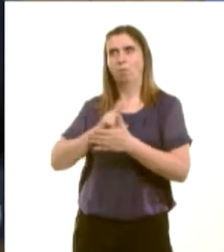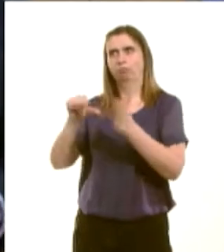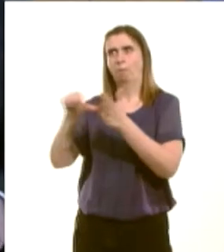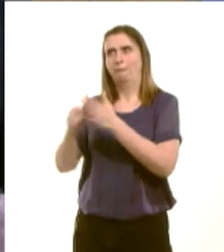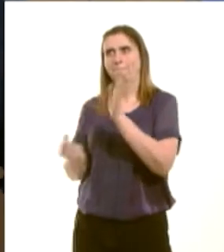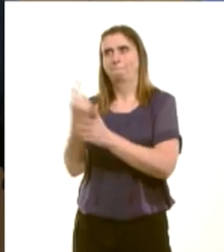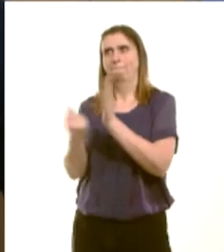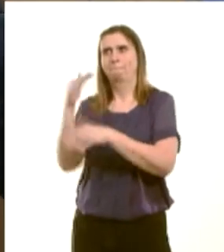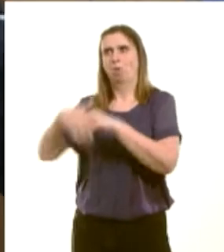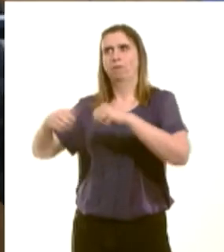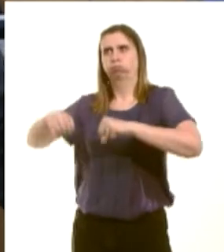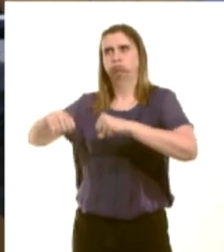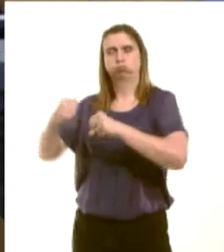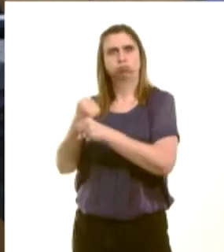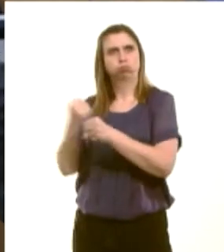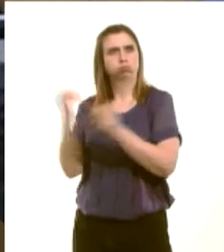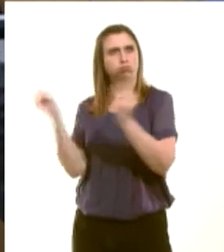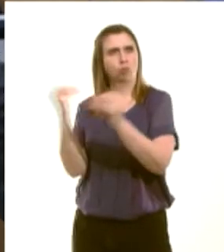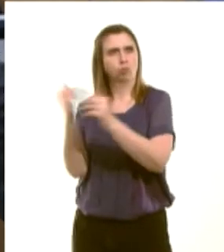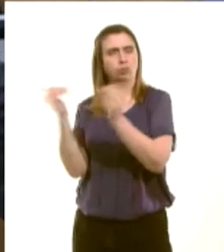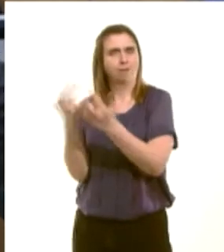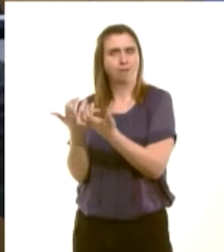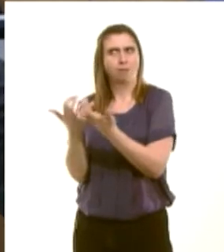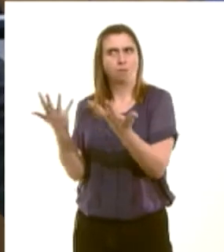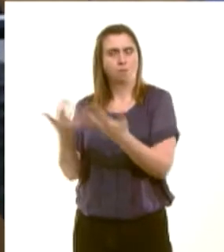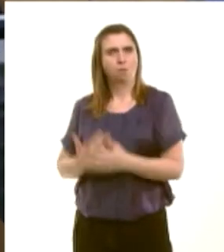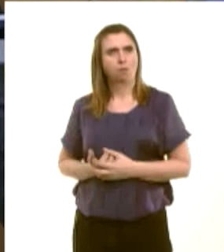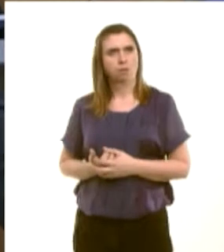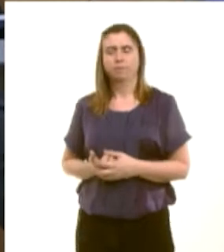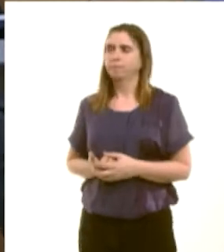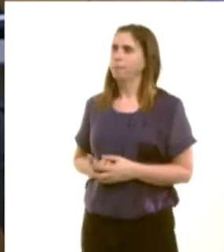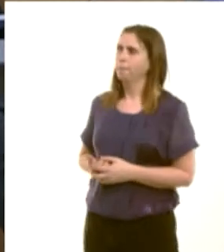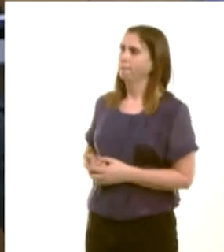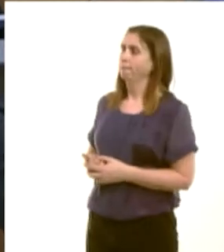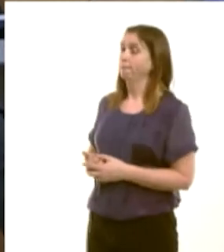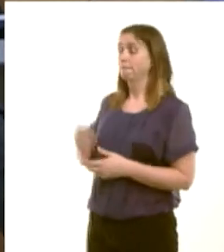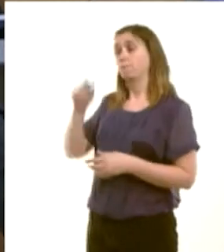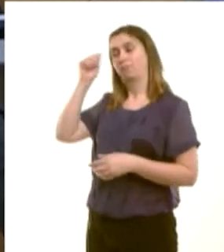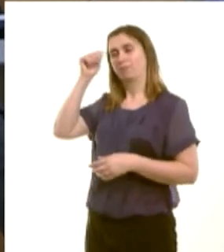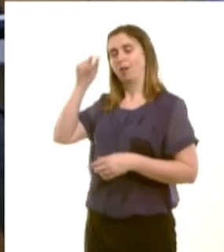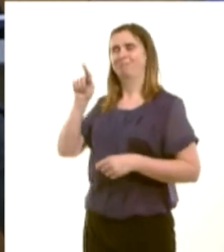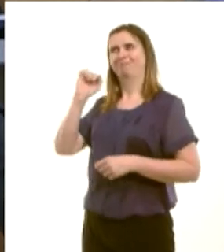Carwyn Jones: Yn gyntaf i gyd, byddai unrhyw newid ynglyn ag unrhyw wasanaeth mamolaeth